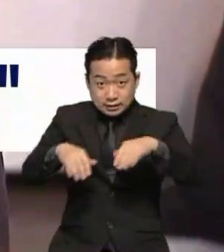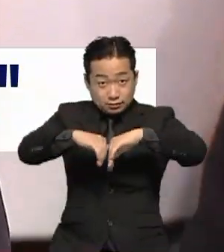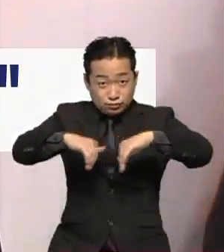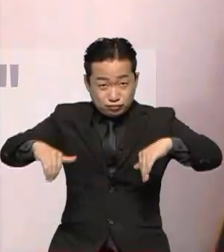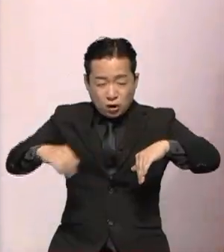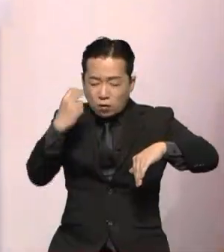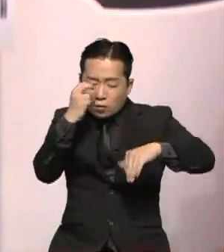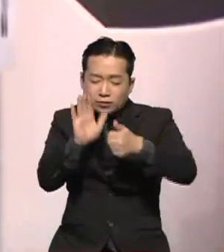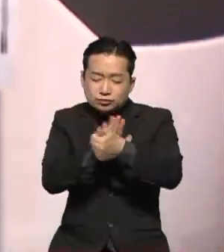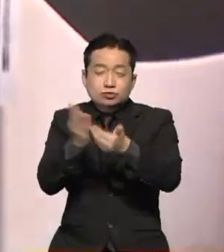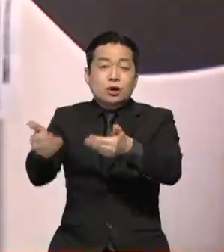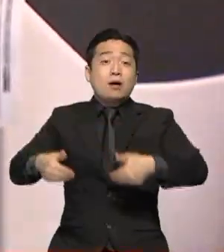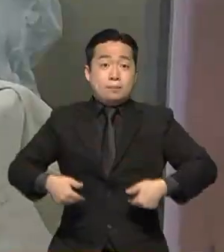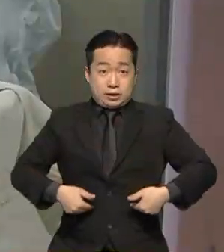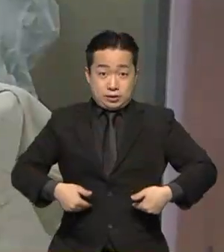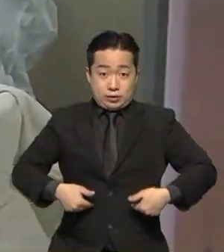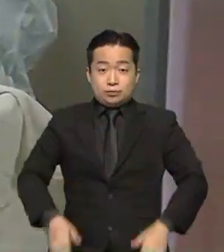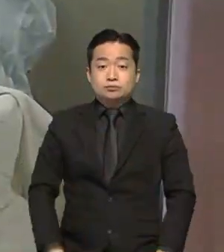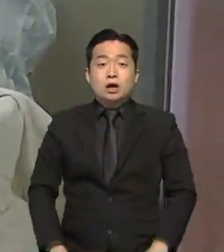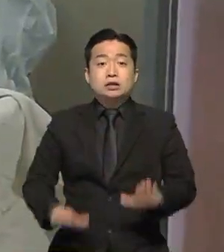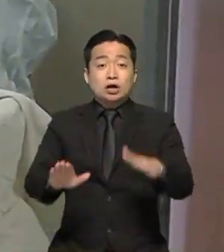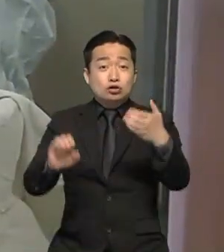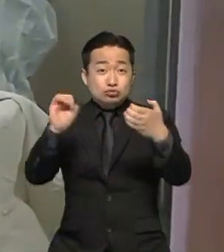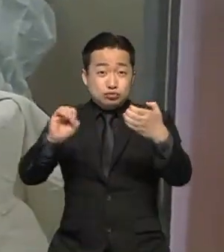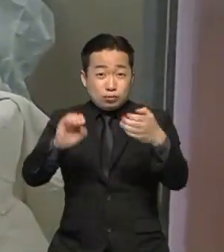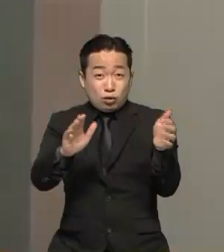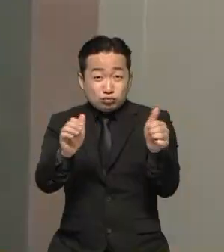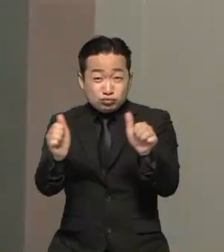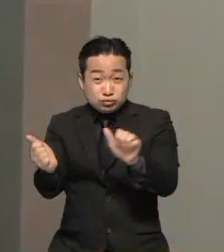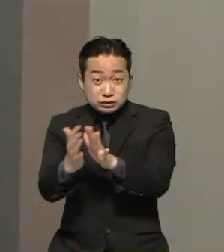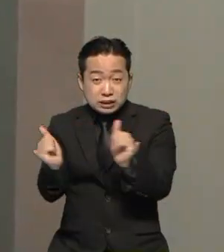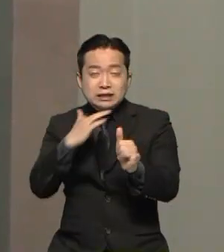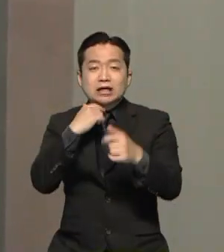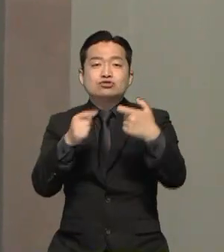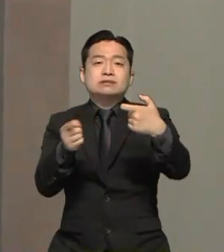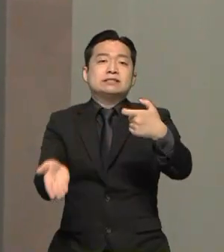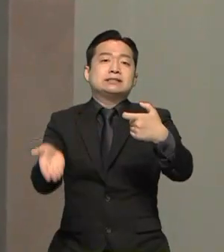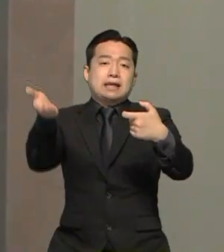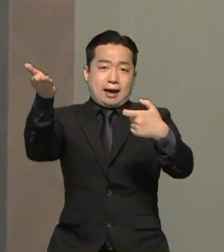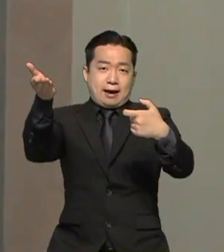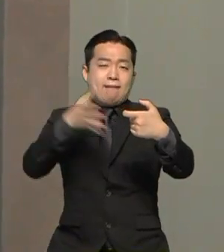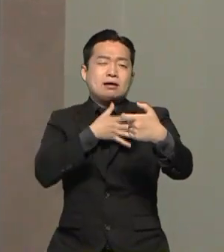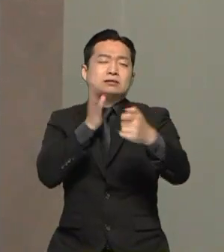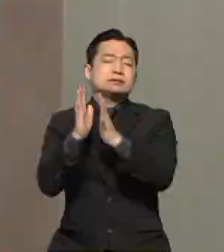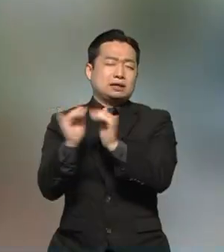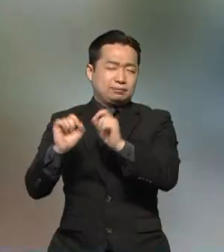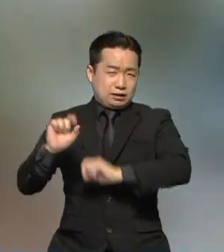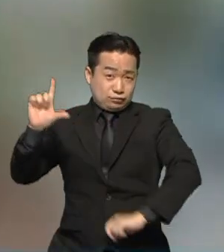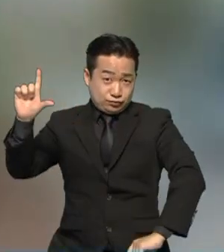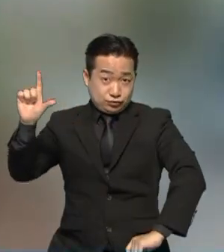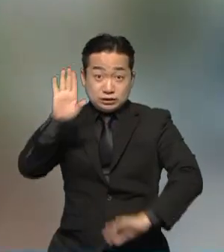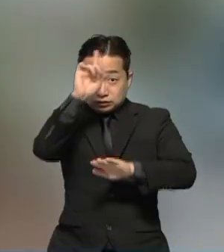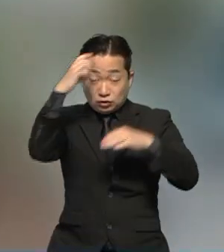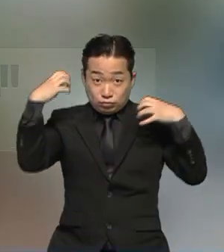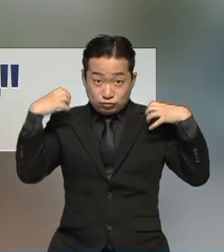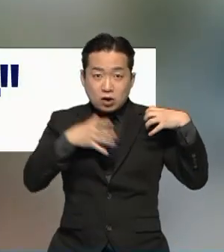90% 넘는 사망자가 60세 이상 고령층에서 나오고 있어서 정부는 요양병원과 시설을